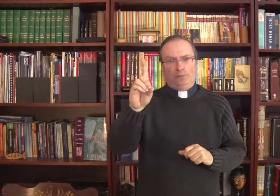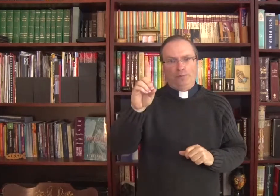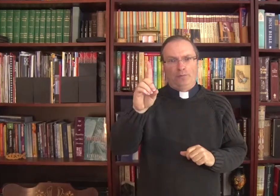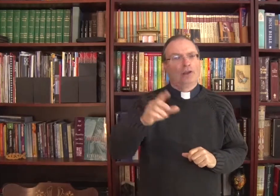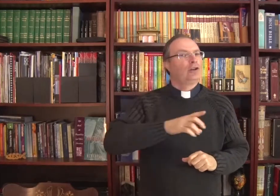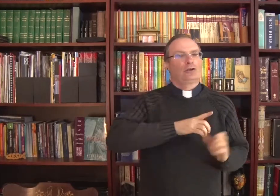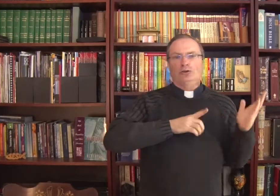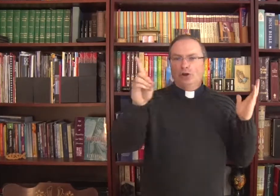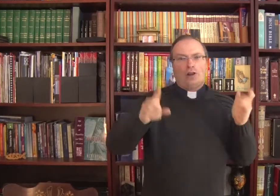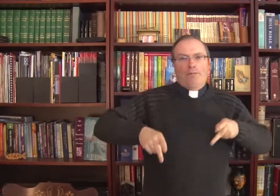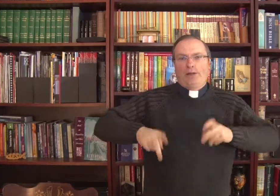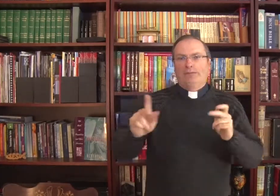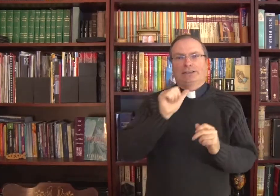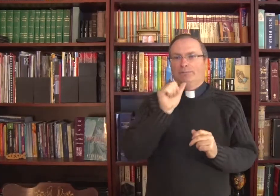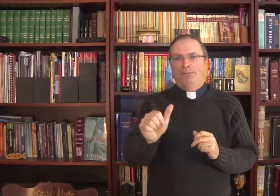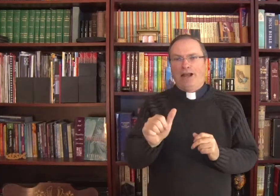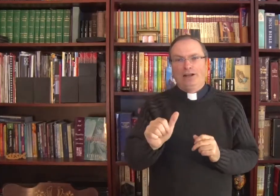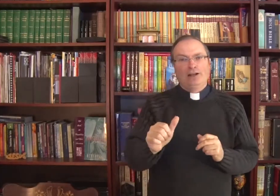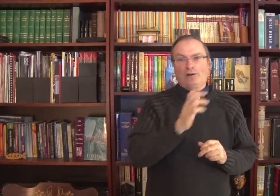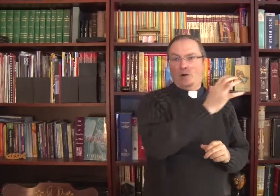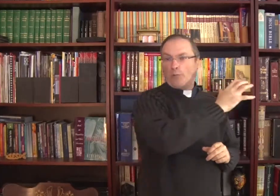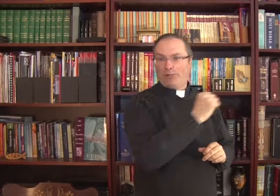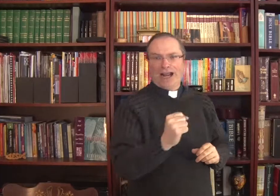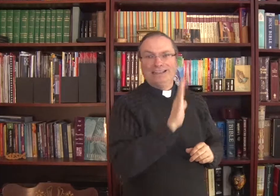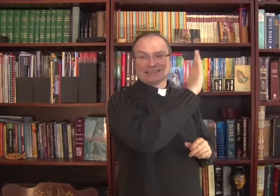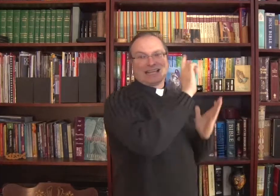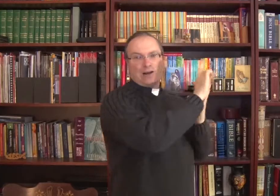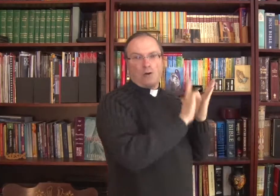Dieu ne te permettra pas qu'on prend sa loi